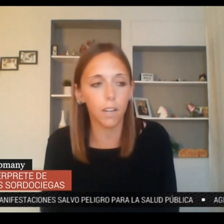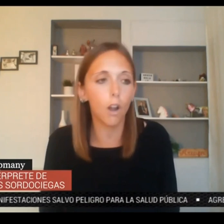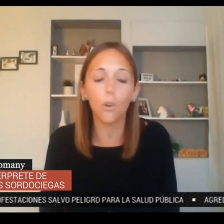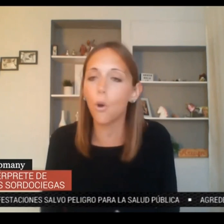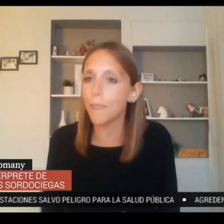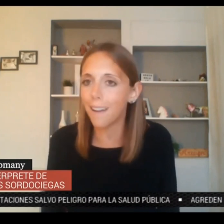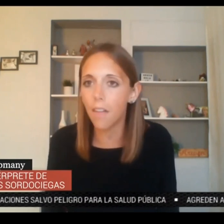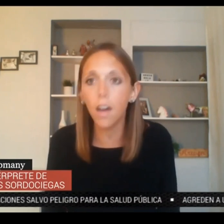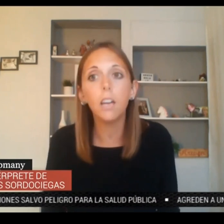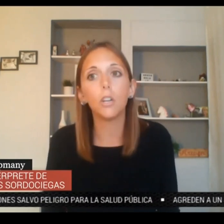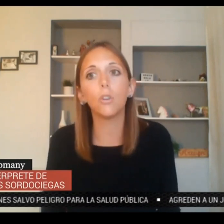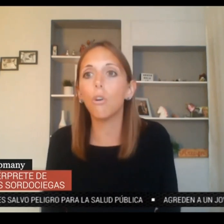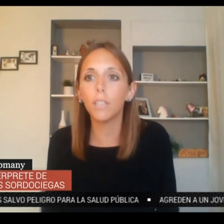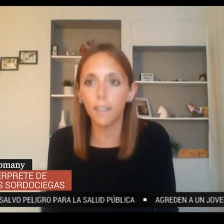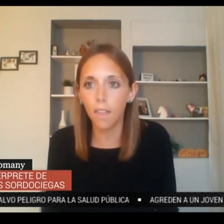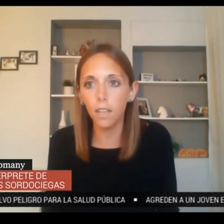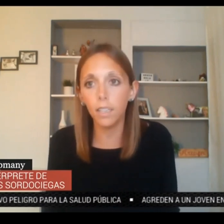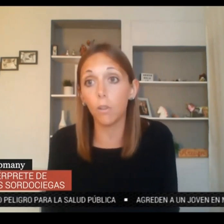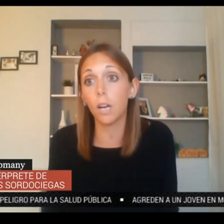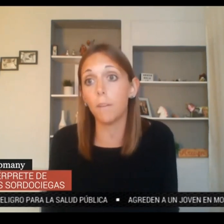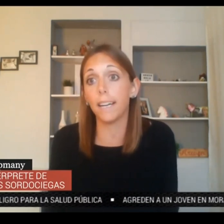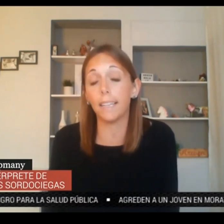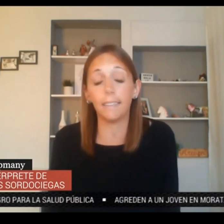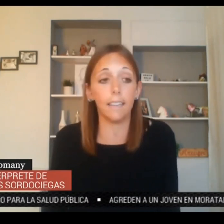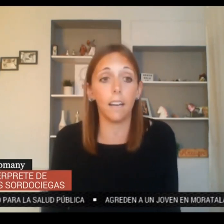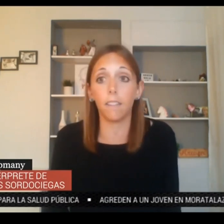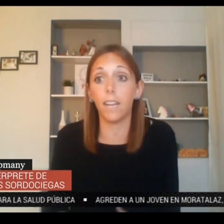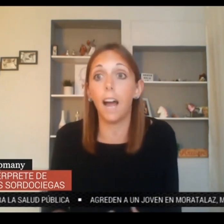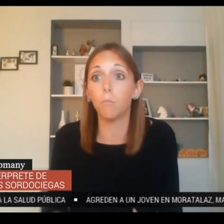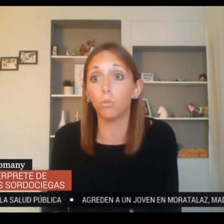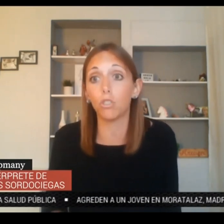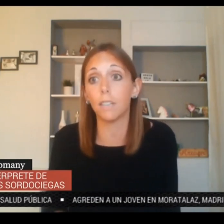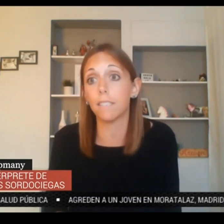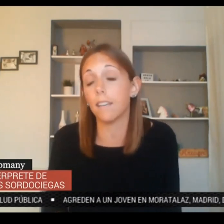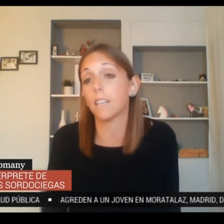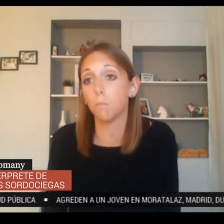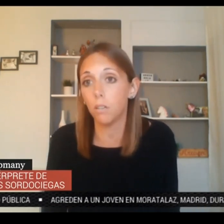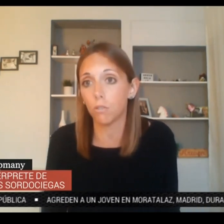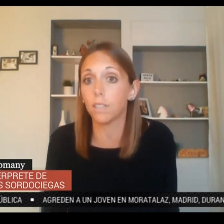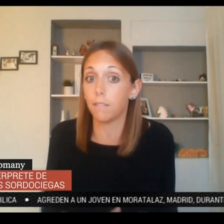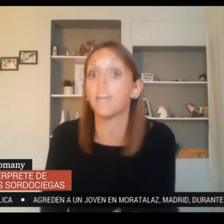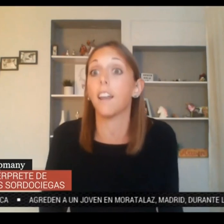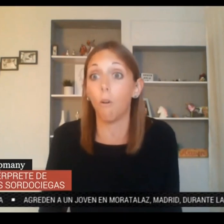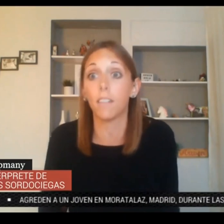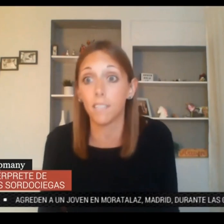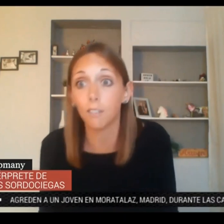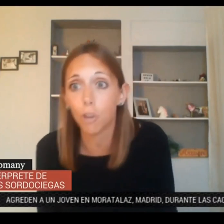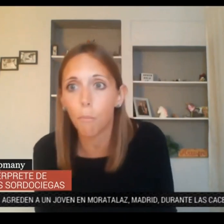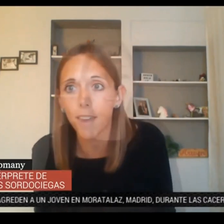No ve nada, no oye nada y la única manera que tiene de acceder al mundo es a través de las manos, de la lengua de signos apoyada